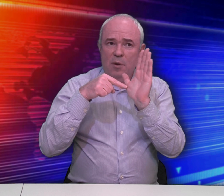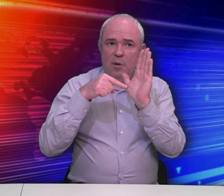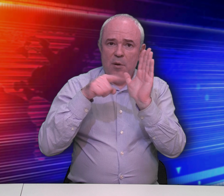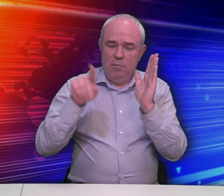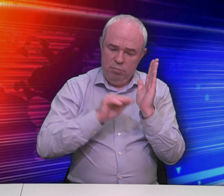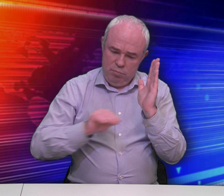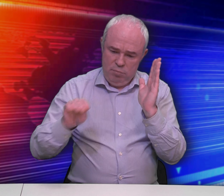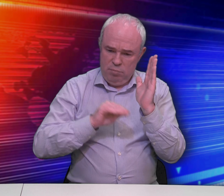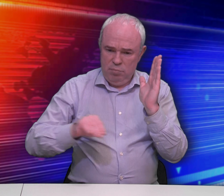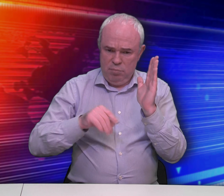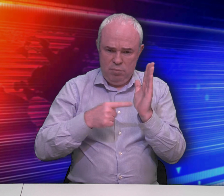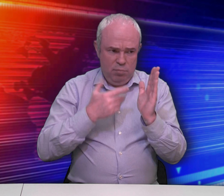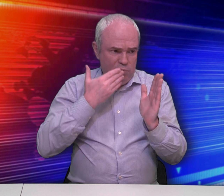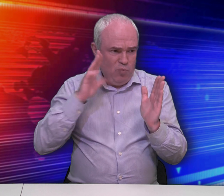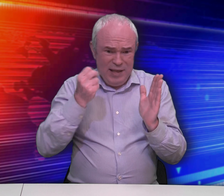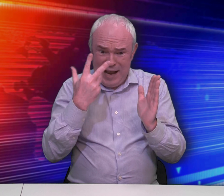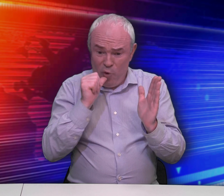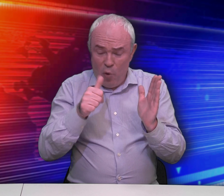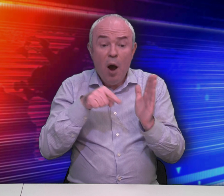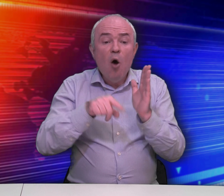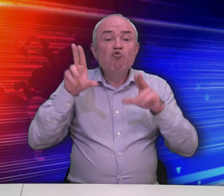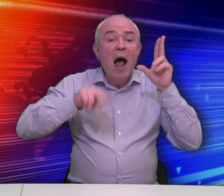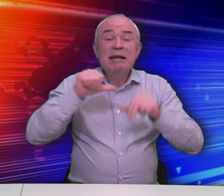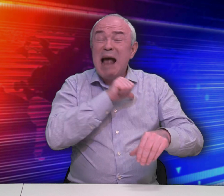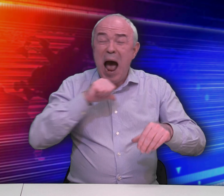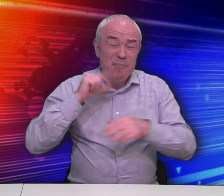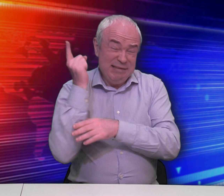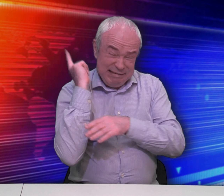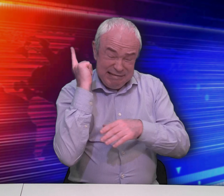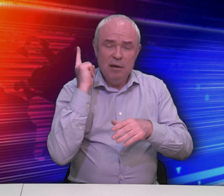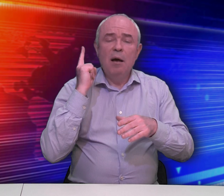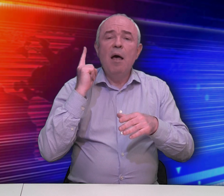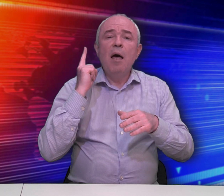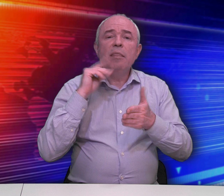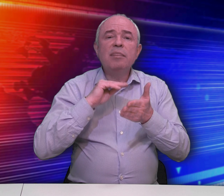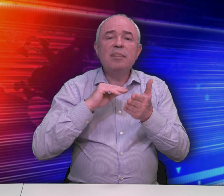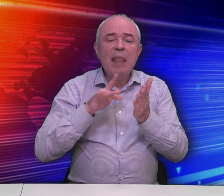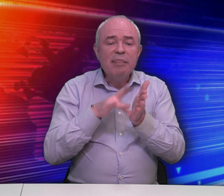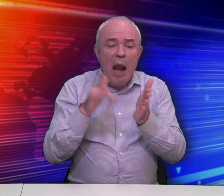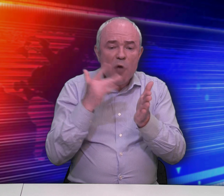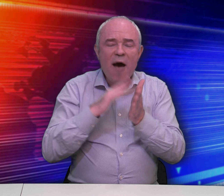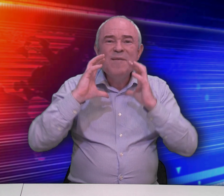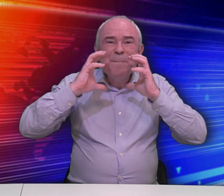является самой старой из сохранившихся тетрадок в мире,